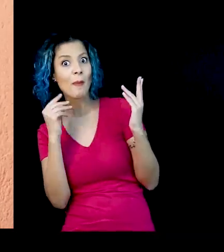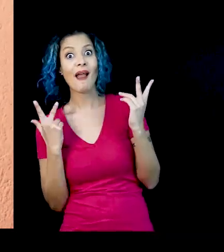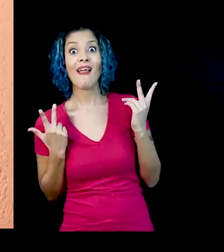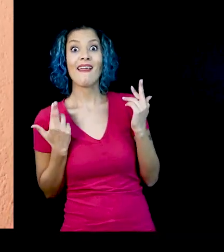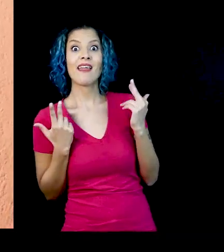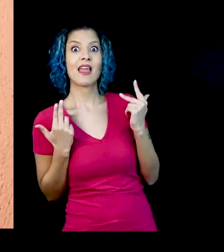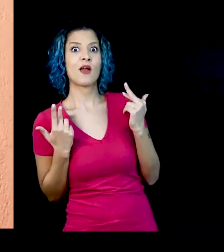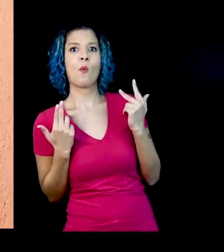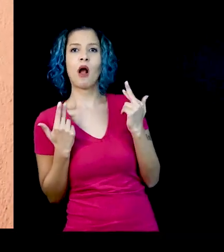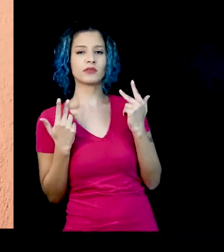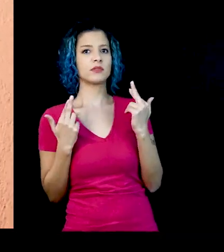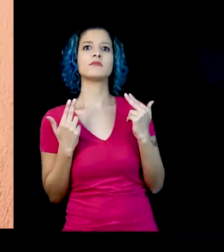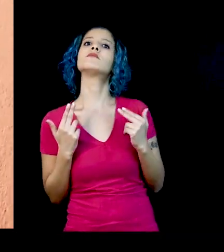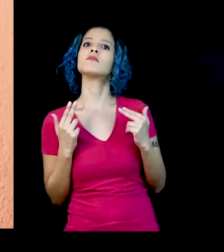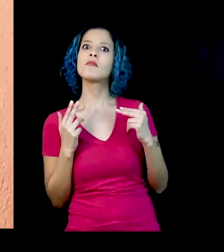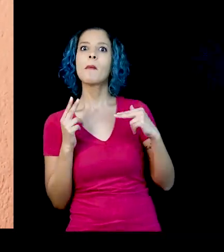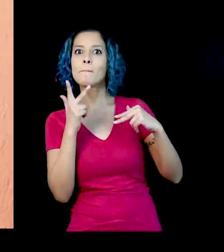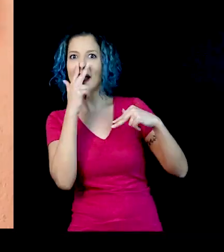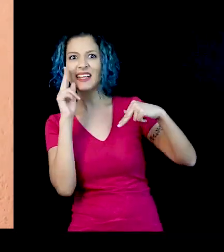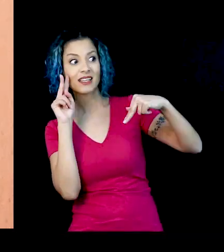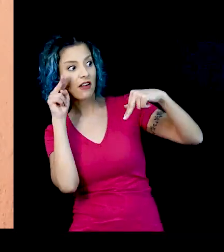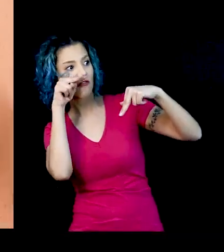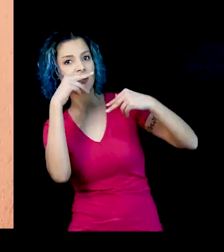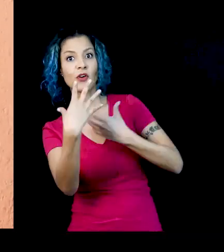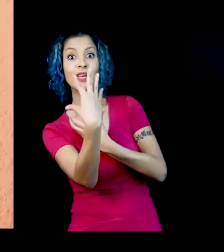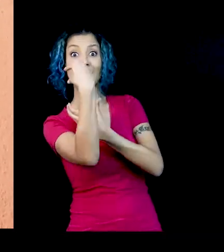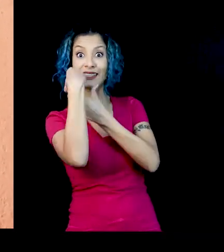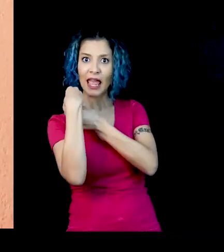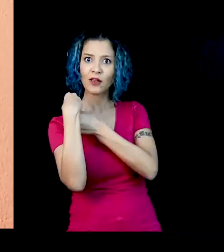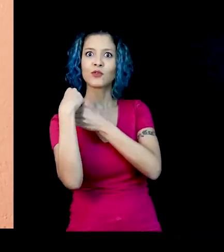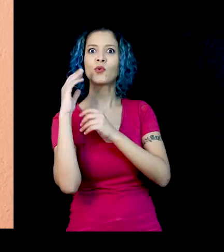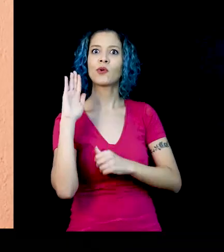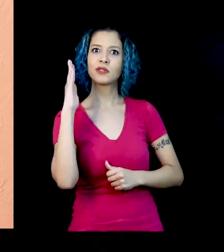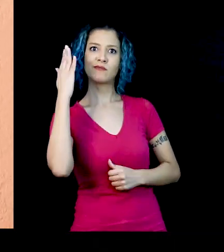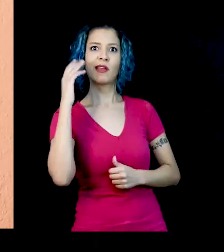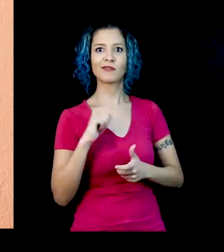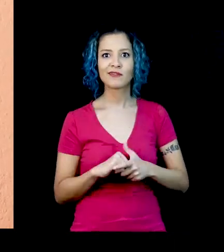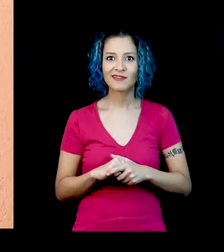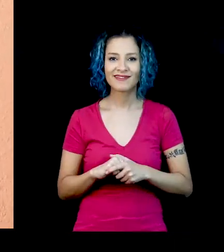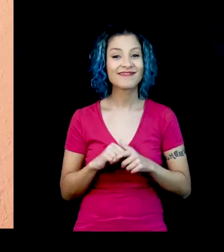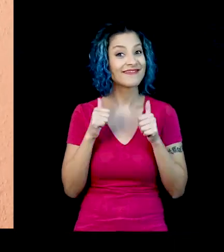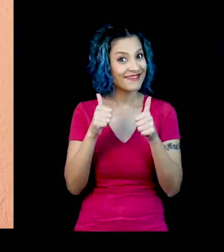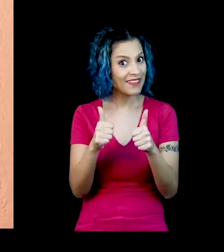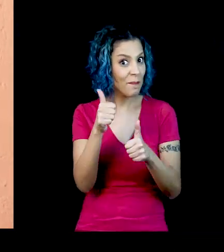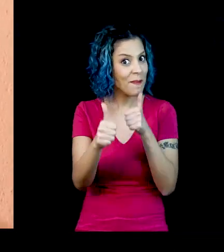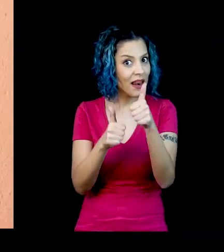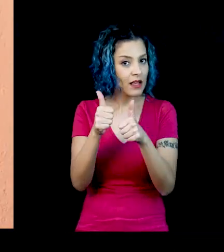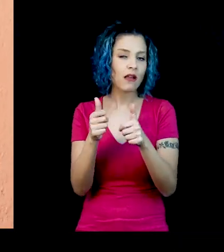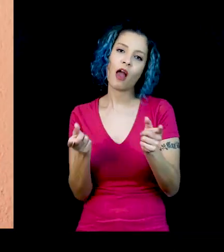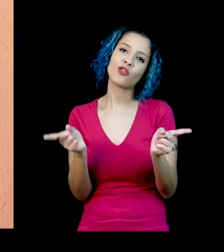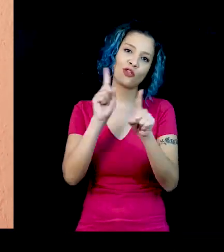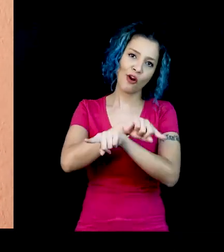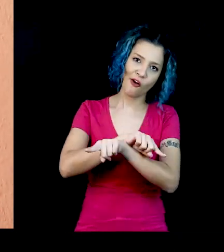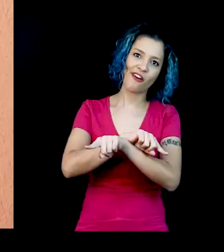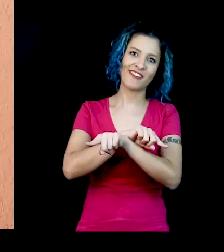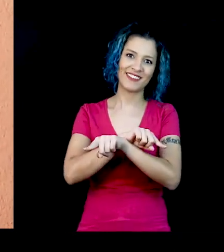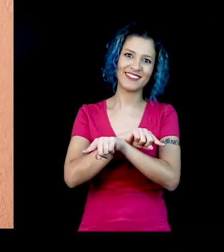como se estivesse dentro do espelho. Depois podem trocar.